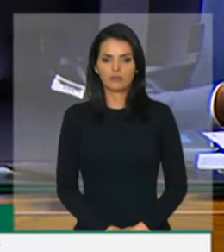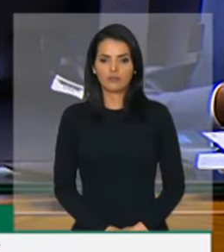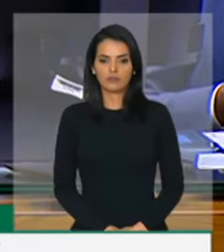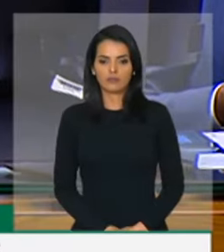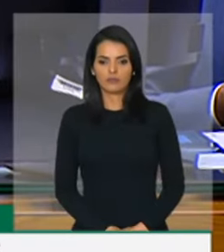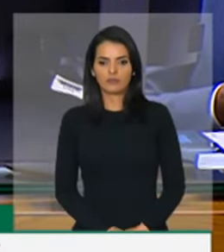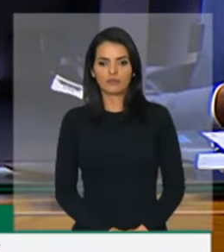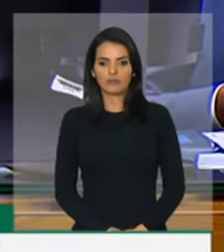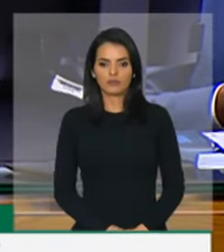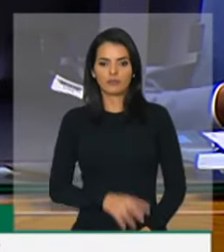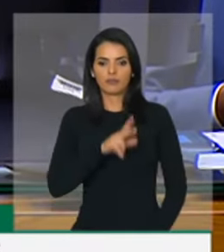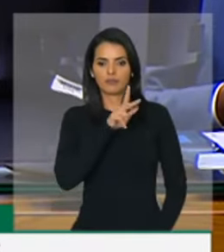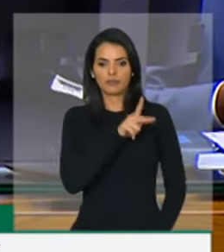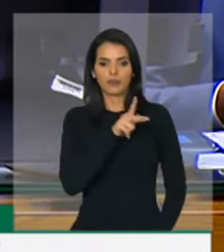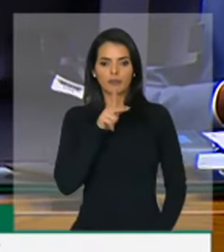L PSL? COMO ORIENTA O PT? -- PT? PRESIDENTE, PARA